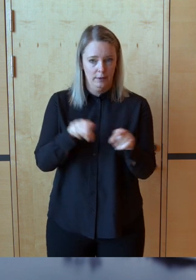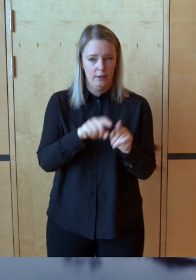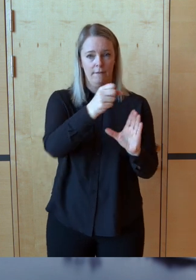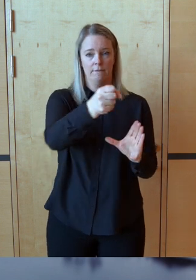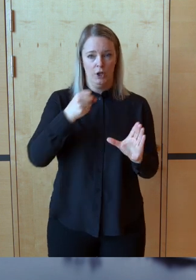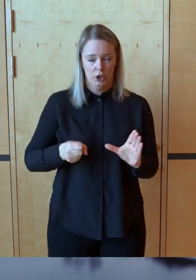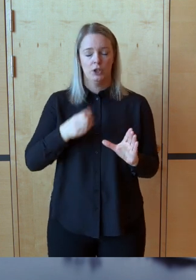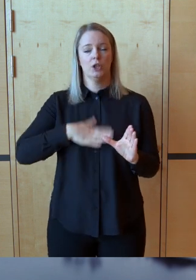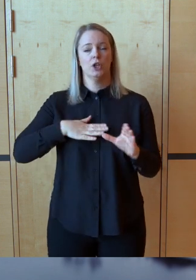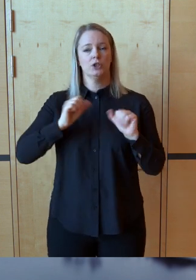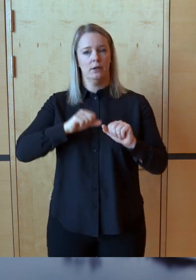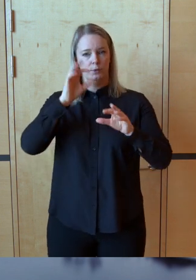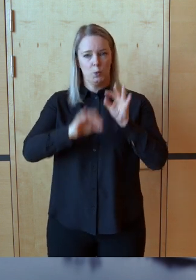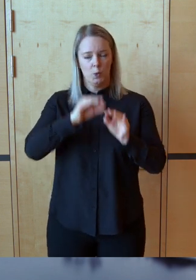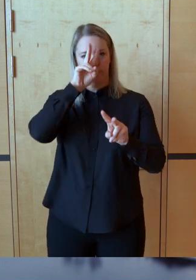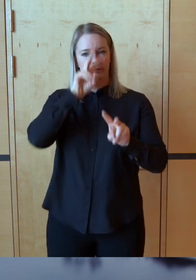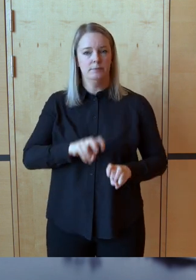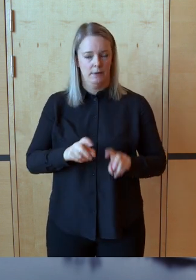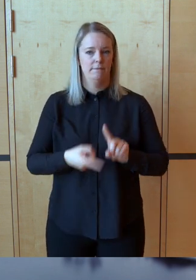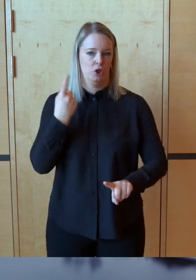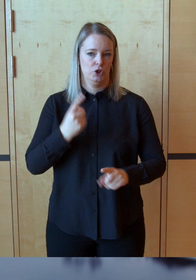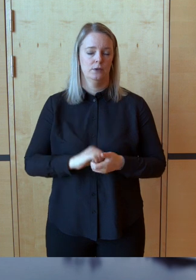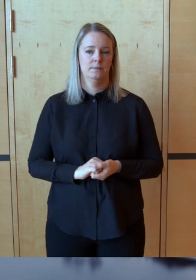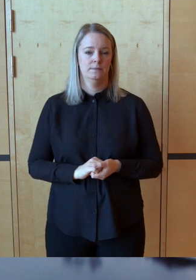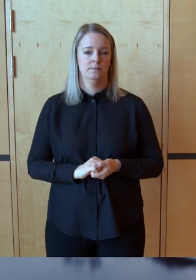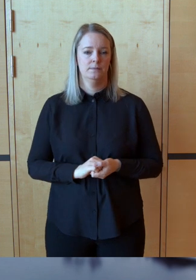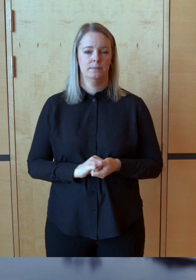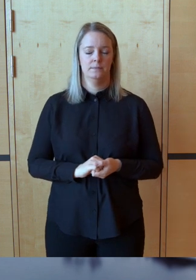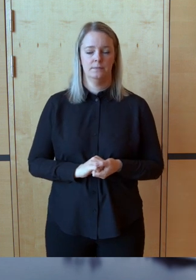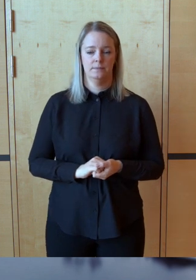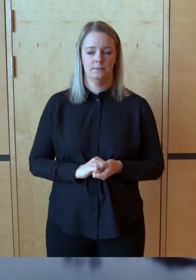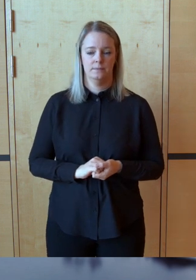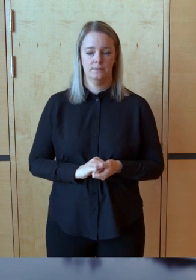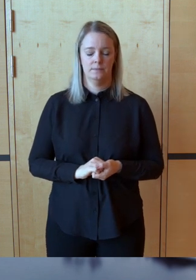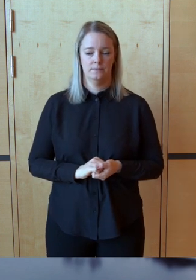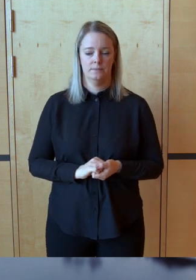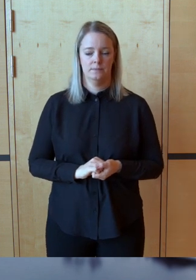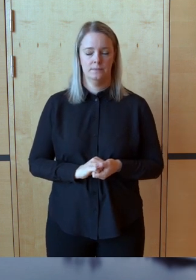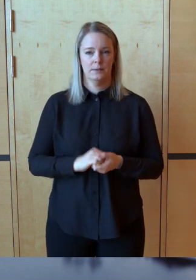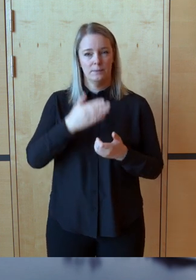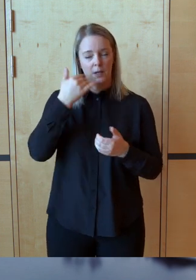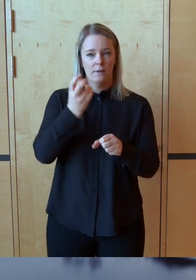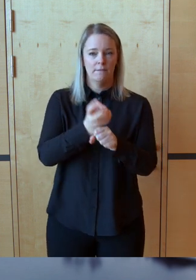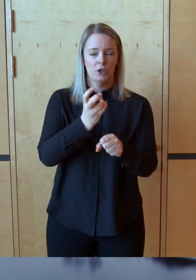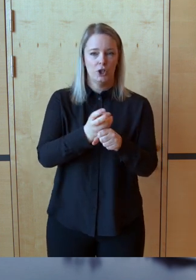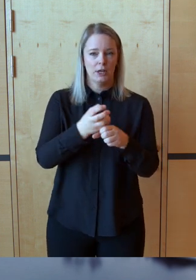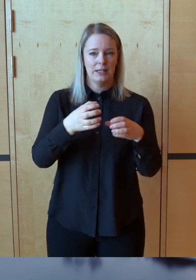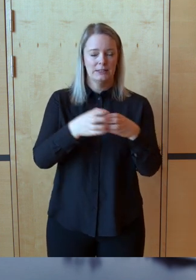Ordentligt och noggrant att utvärdera frågan Bromma flyttar så klart att det är bättre att man kan samordna med tennis väldigt nära NK